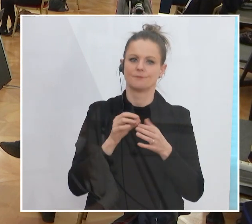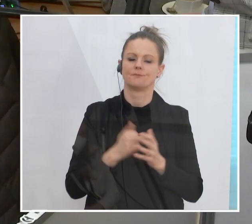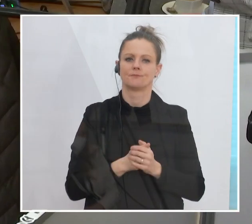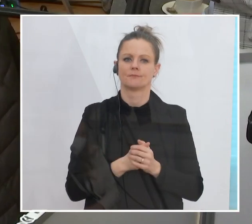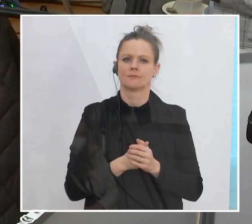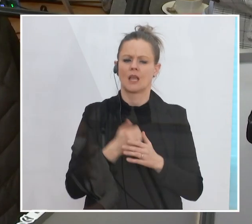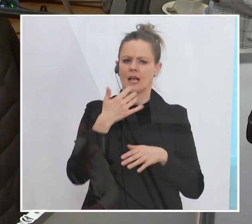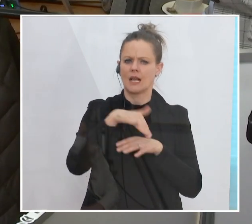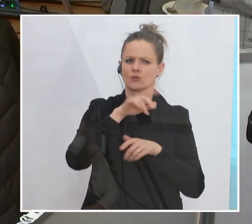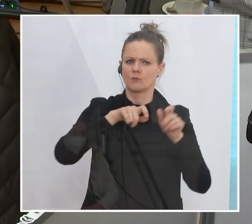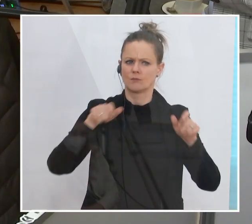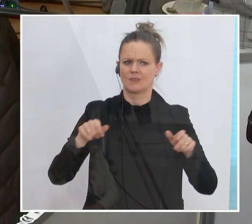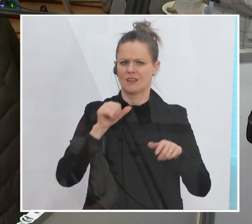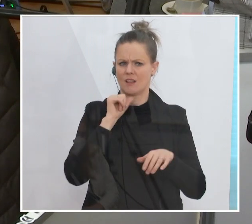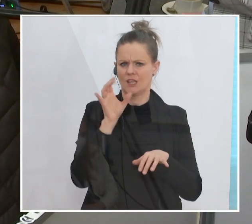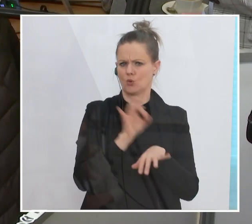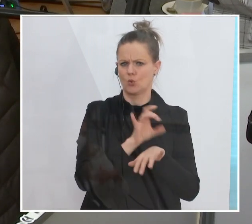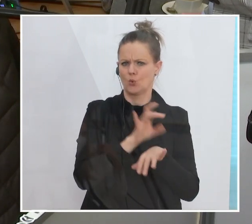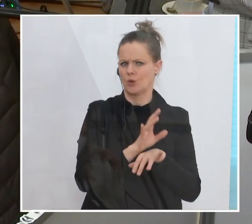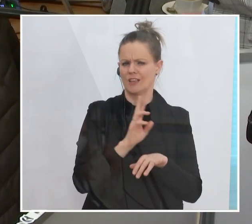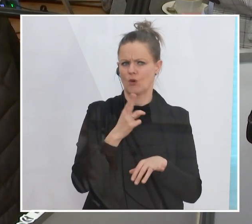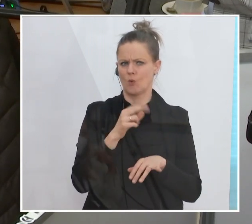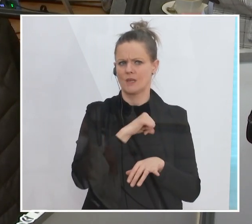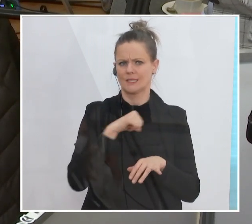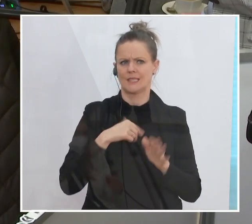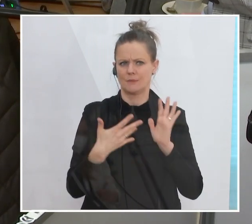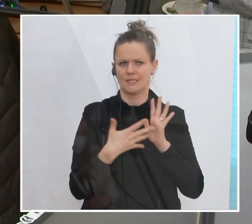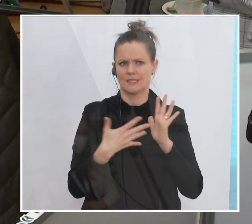zum Teil recht unglücklich darüber gezeigt, dass diese Selbsttests, die man zuhause macht,